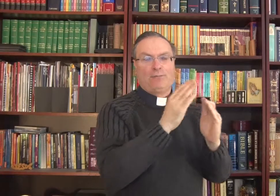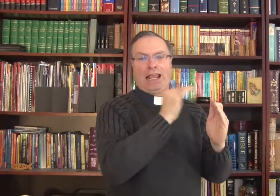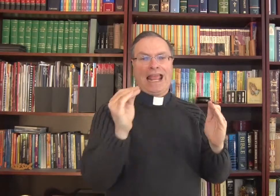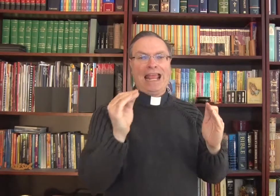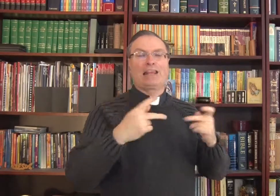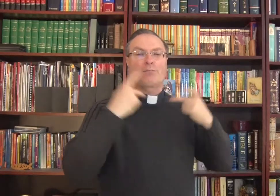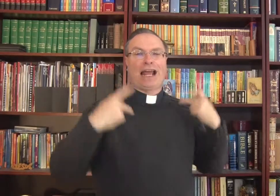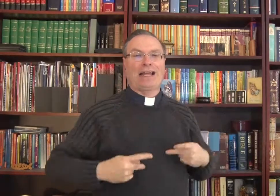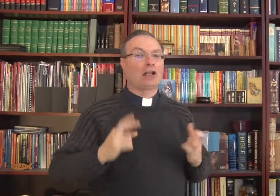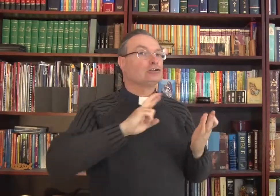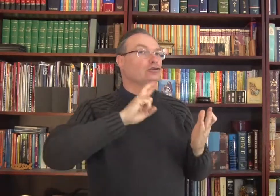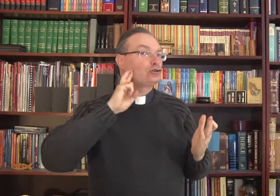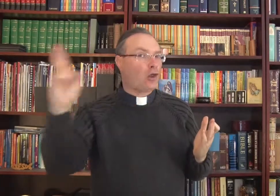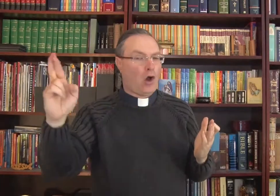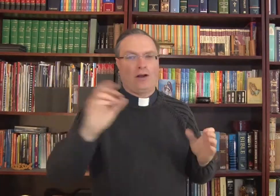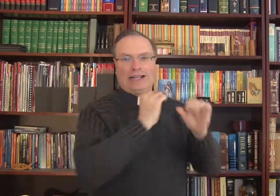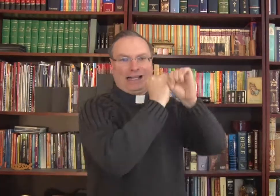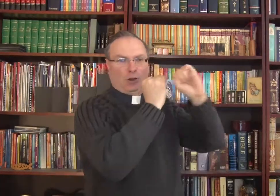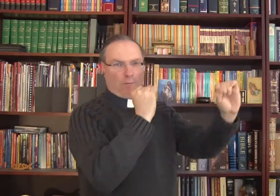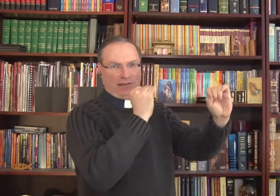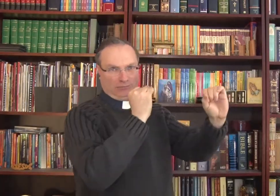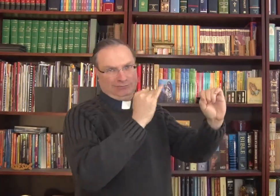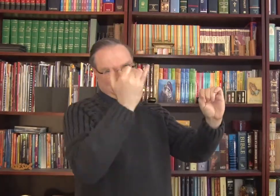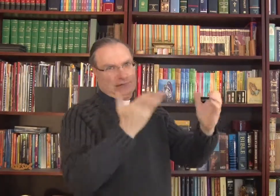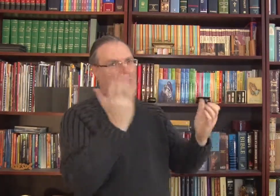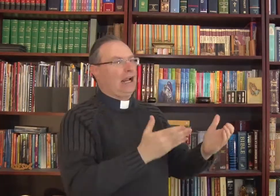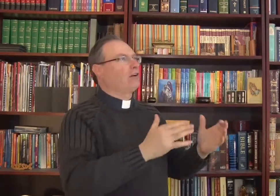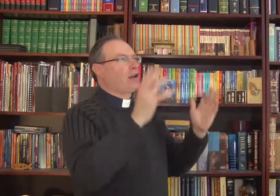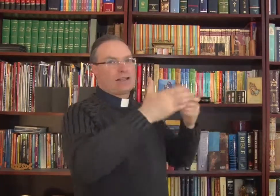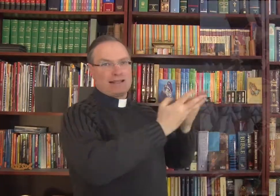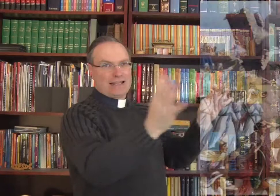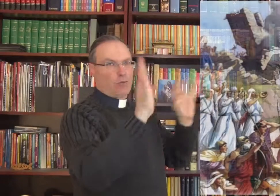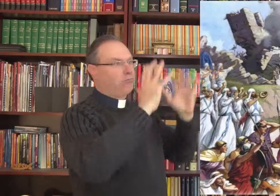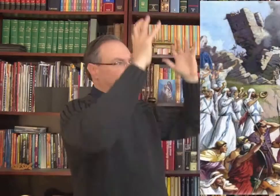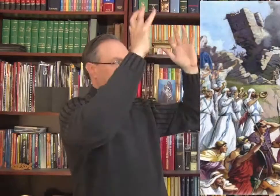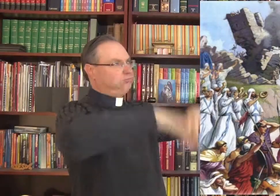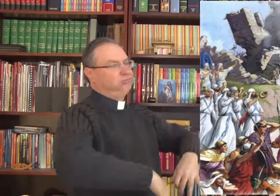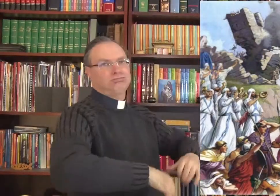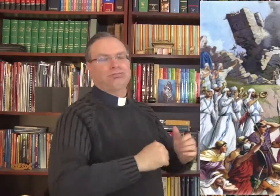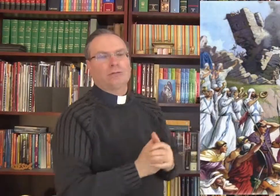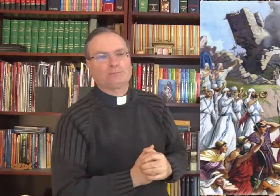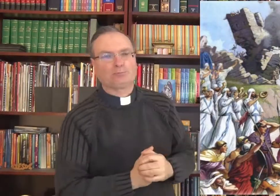et les prêtres sonneront de la trompette.» Et les murailles s'écroulaient.